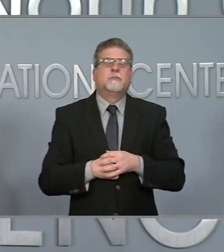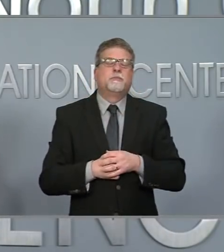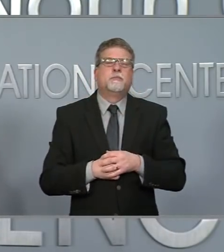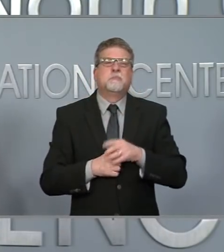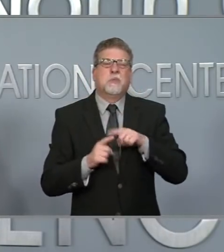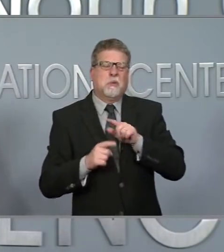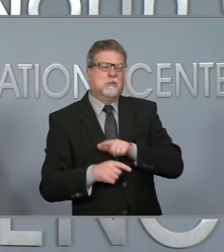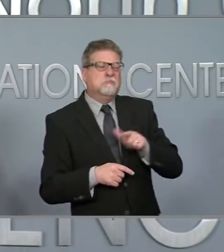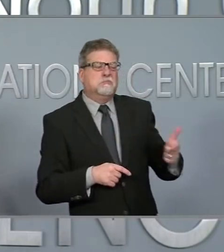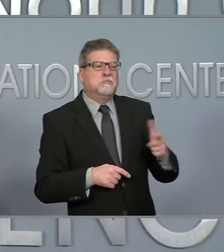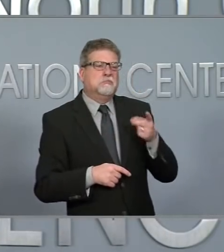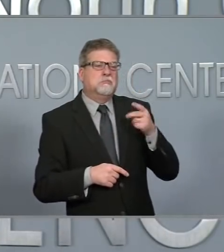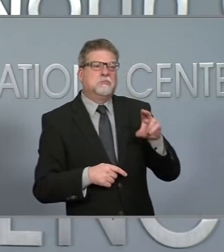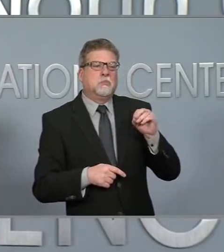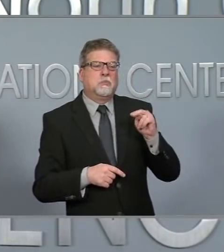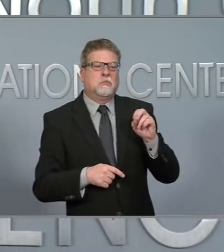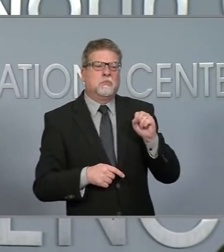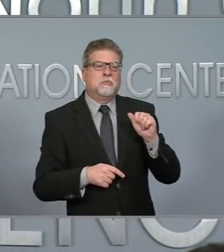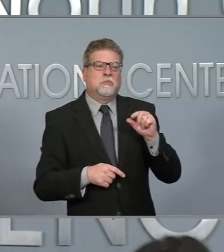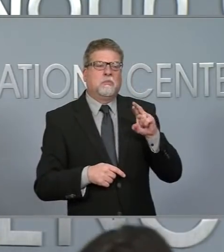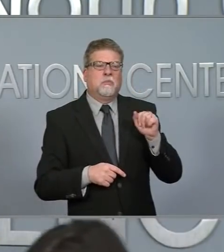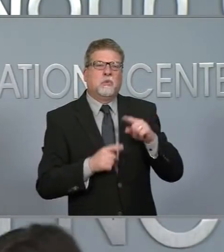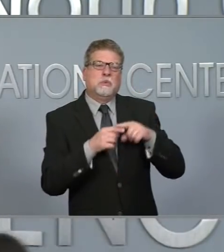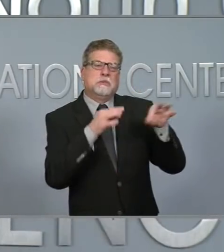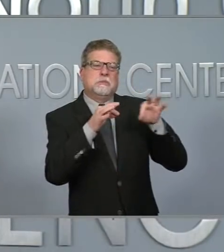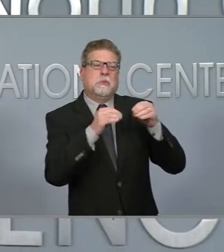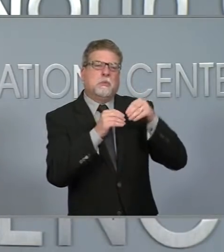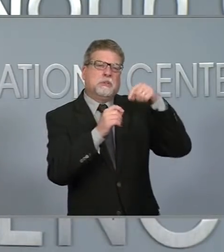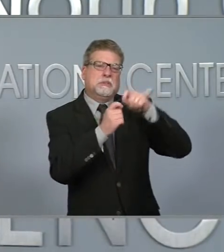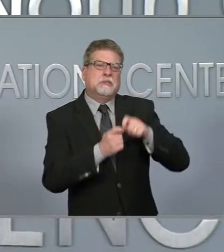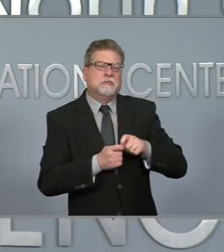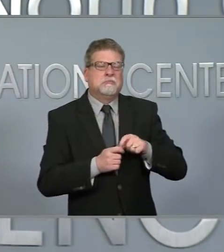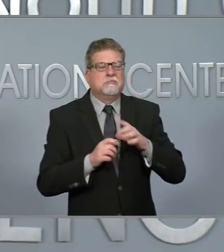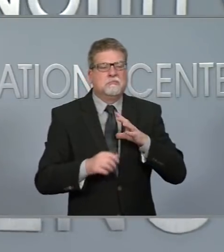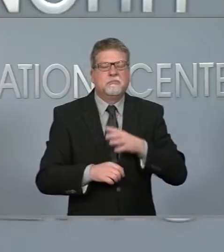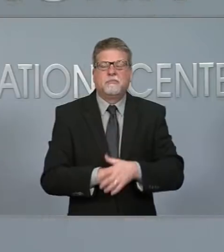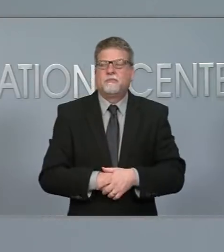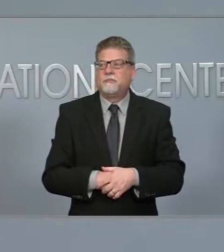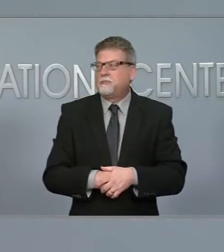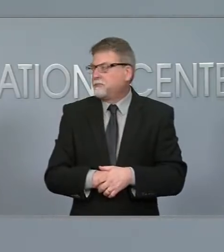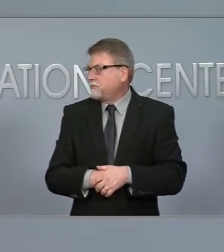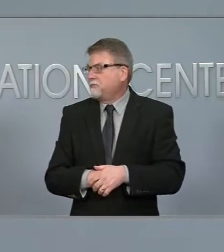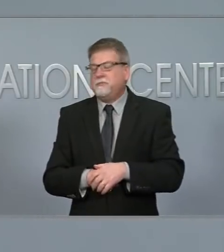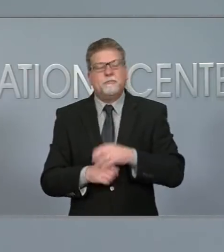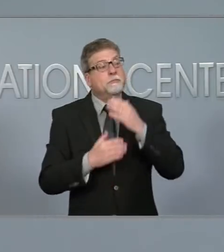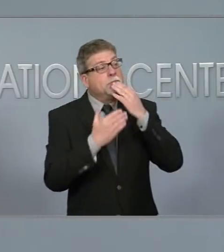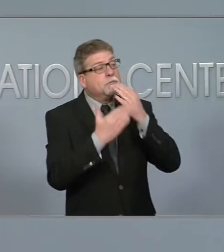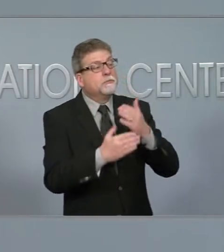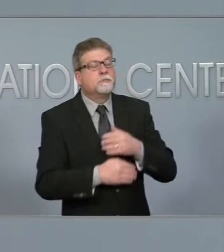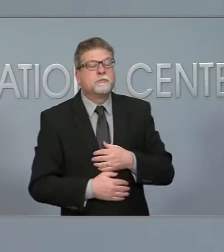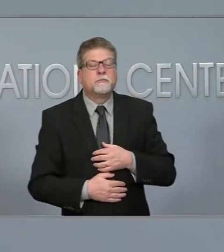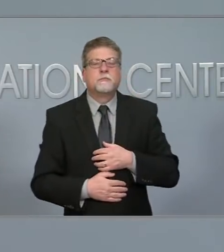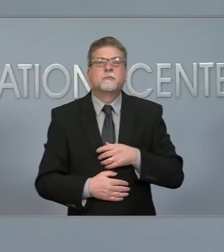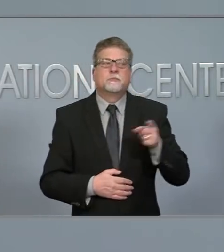lo era antes es por eso que